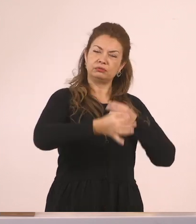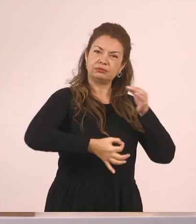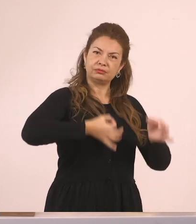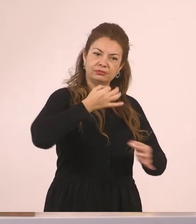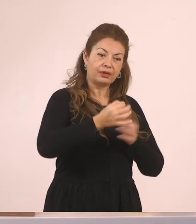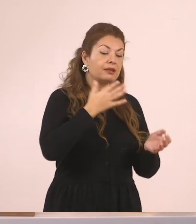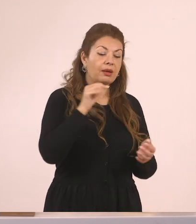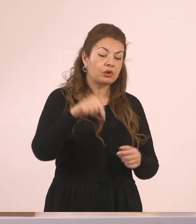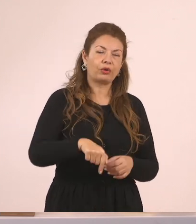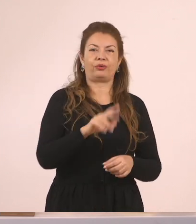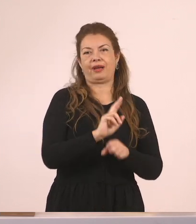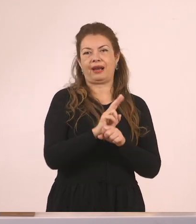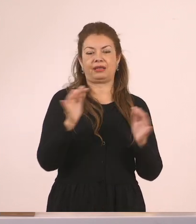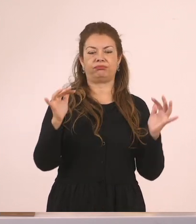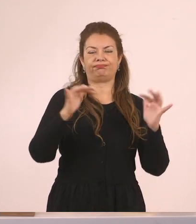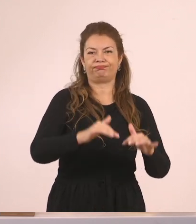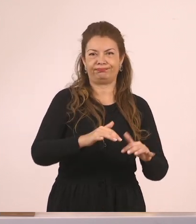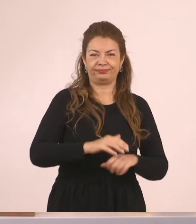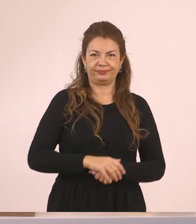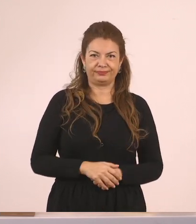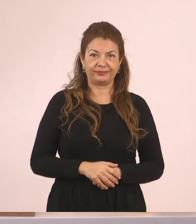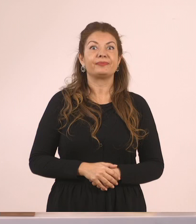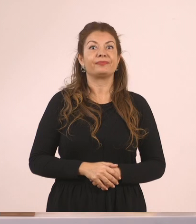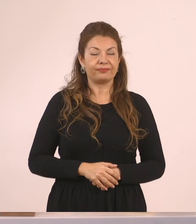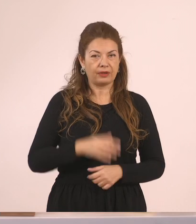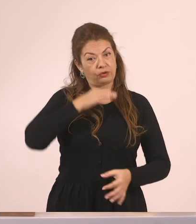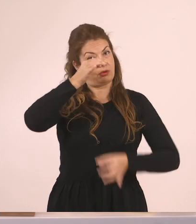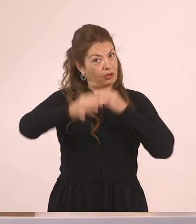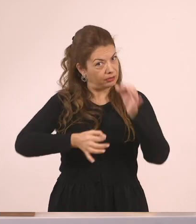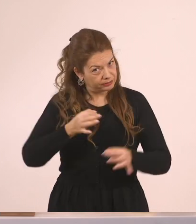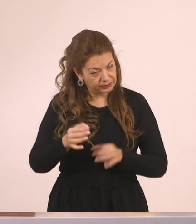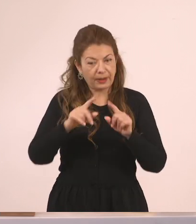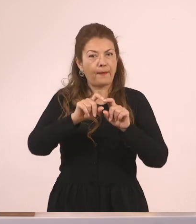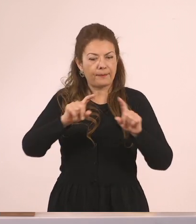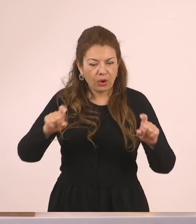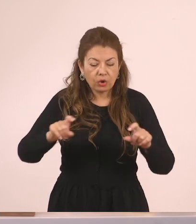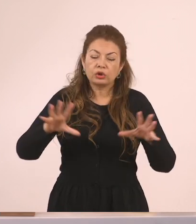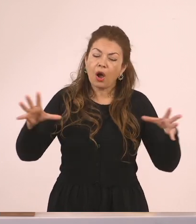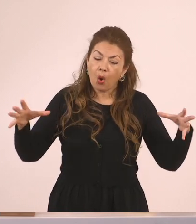τον λόγο για τον οποίο βρίσκονται εκεί. Και εξηγεί ότι τα προϊόντα θα τα πάρει